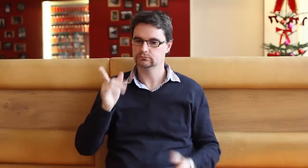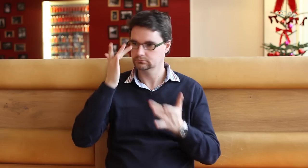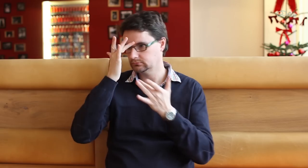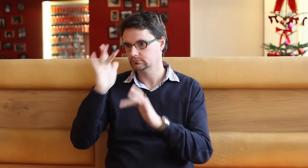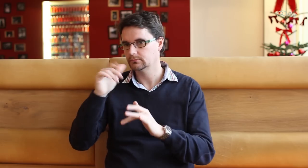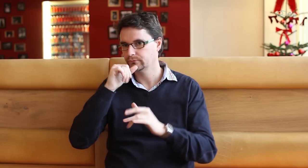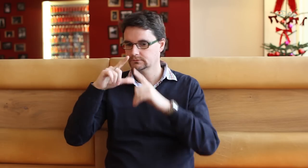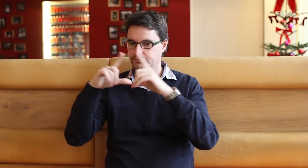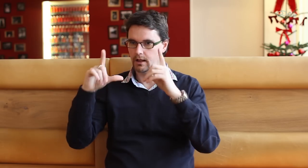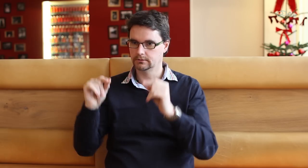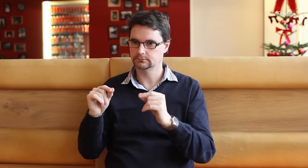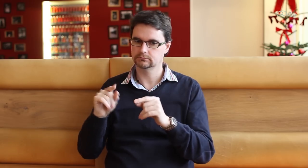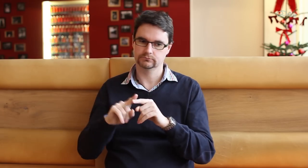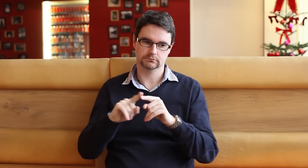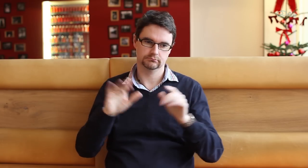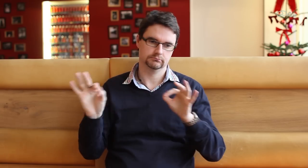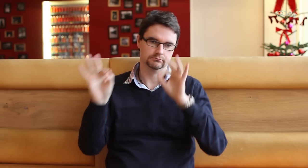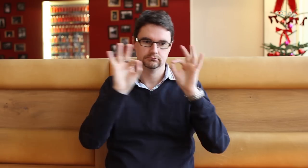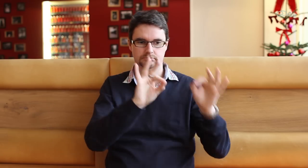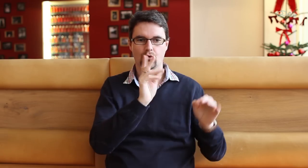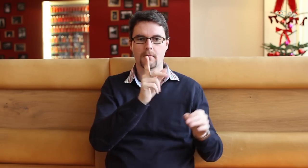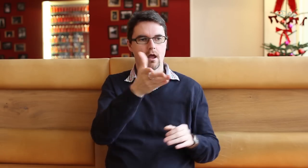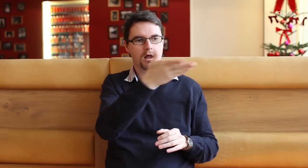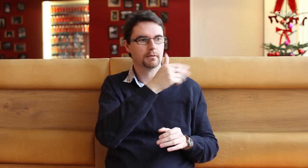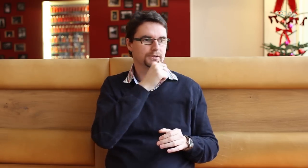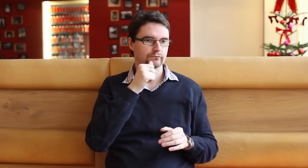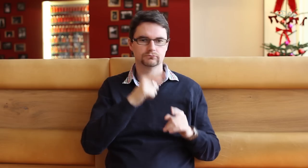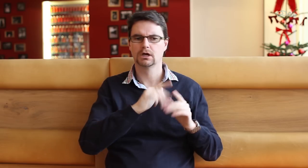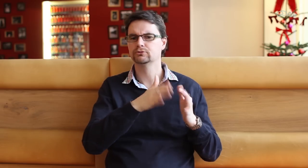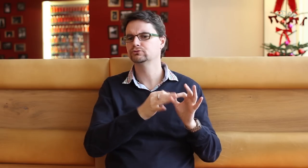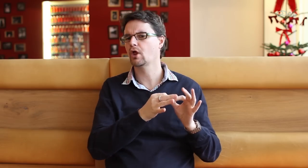Es braucht eine Anerkennung des Berufsbildes, vergleichbar mit anderen Berufen, den Gebärdensprachdolmetschern zum Beispiel.